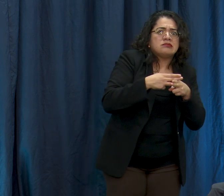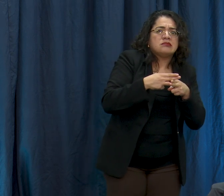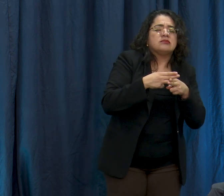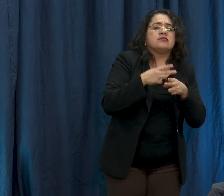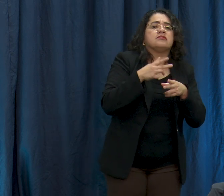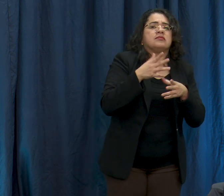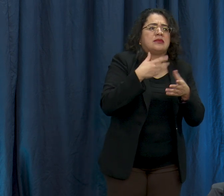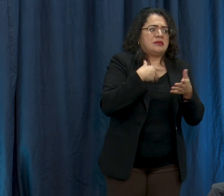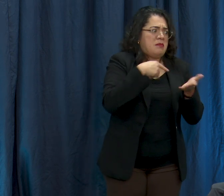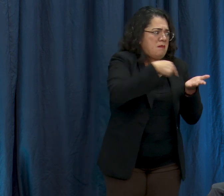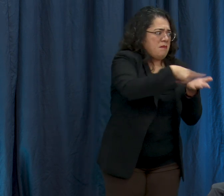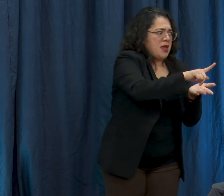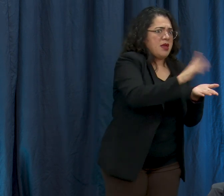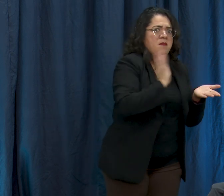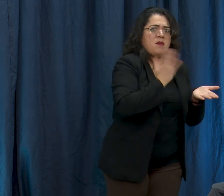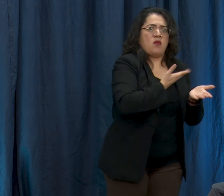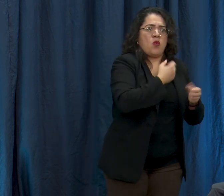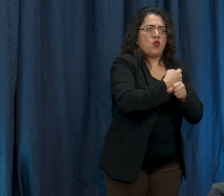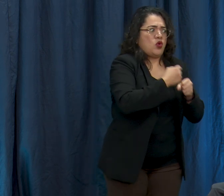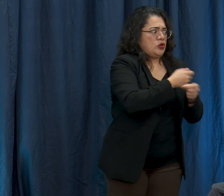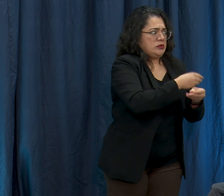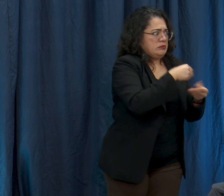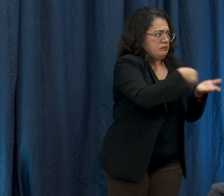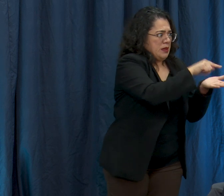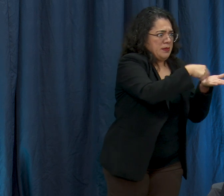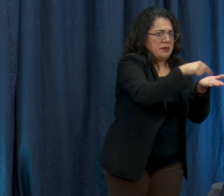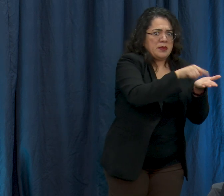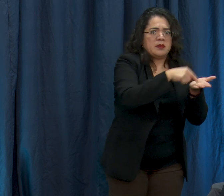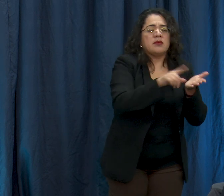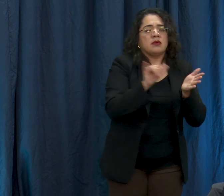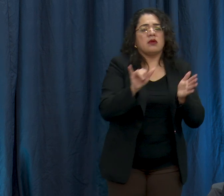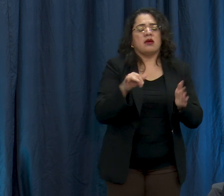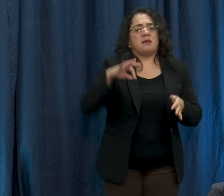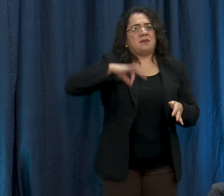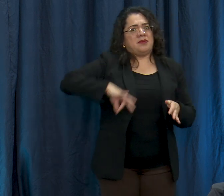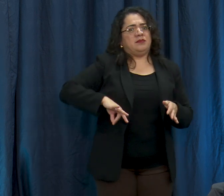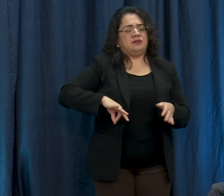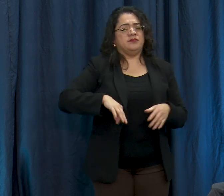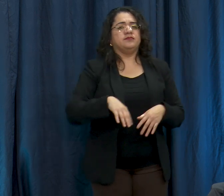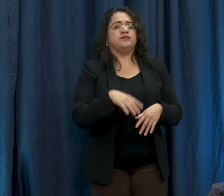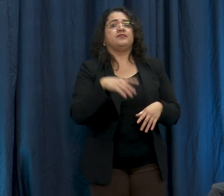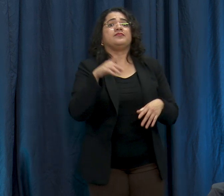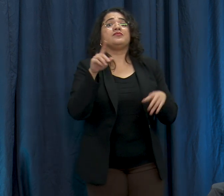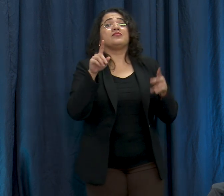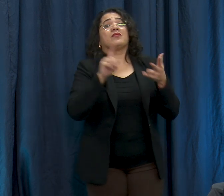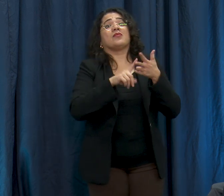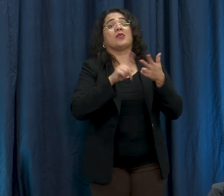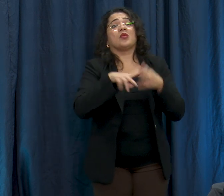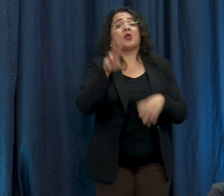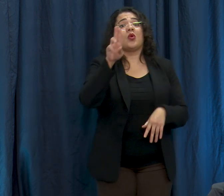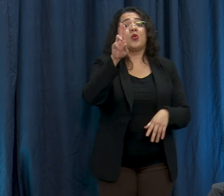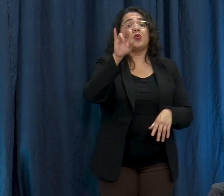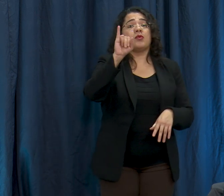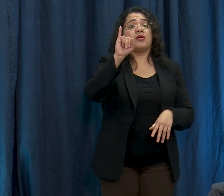sus empleados y cosas si este a los beneficios the des empleo Arita Claro